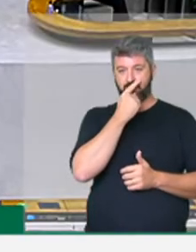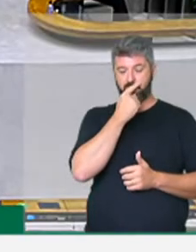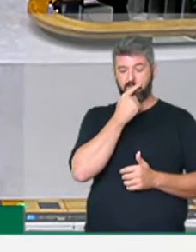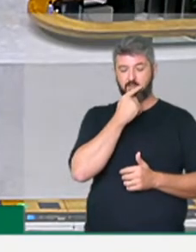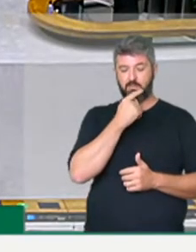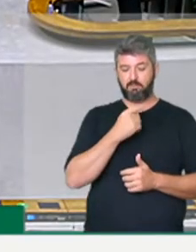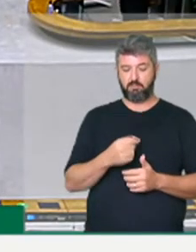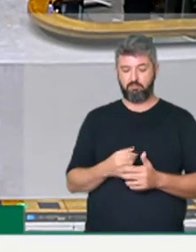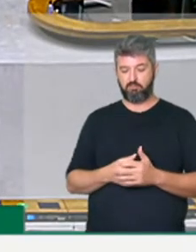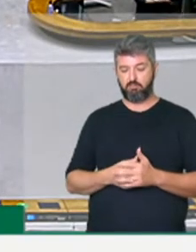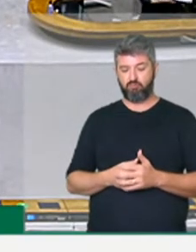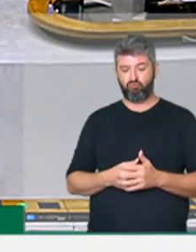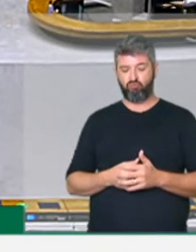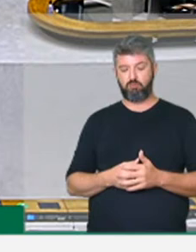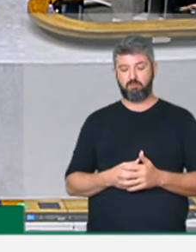QUERO MANDAR UM ABRAÇO PARA O VEREADOR ANTÔNIO DA SAÚDE,